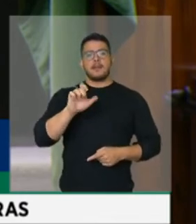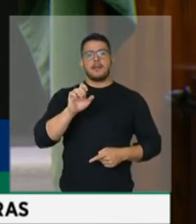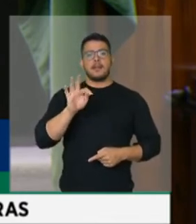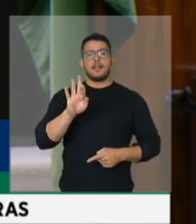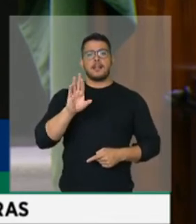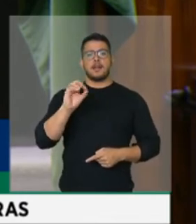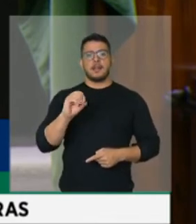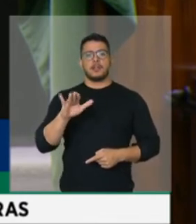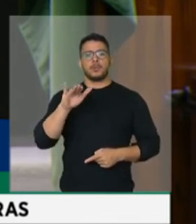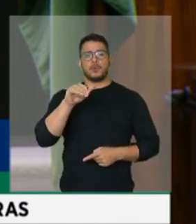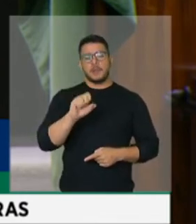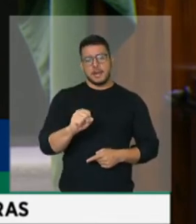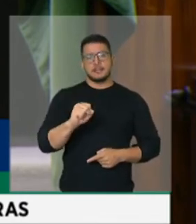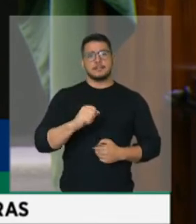DO AMAPÁNO ESCURO.... QUEM VEIO... ACUDIR OS MAIS DE 800